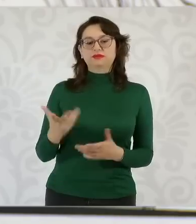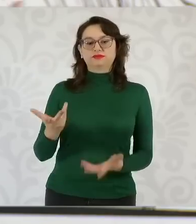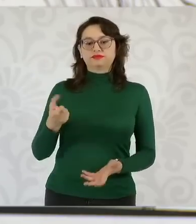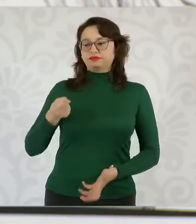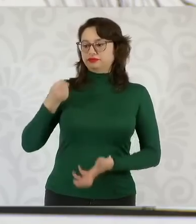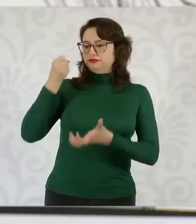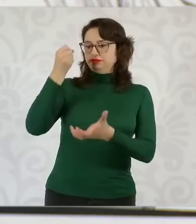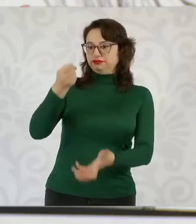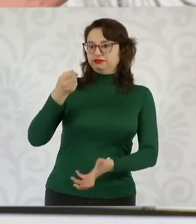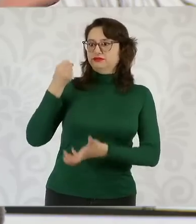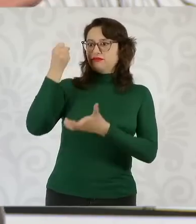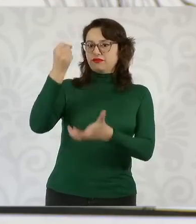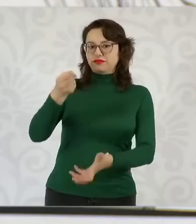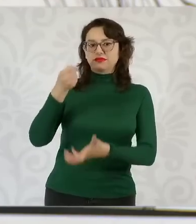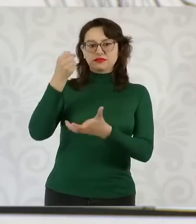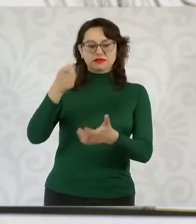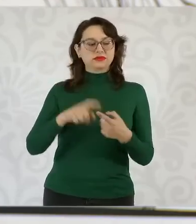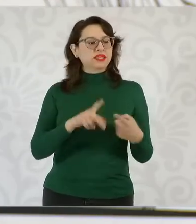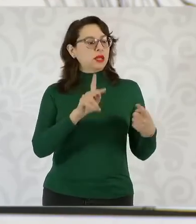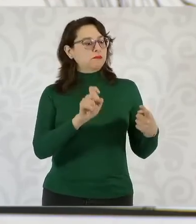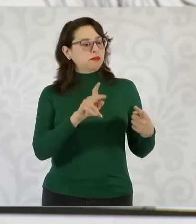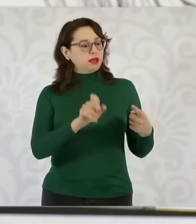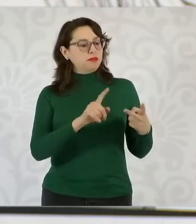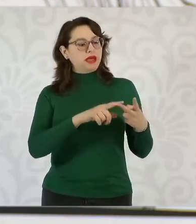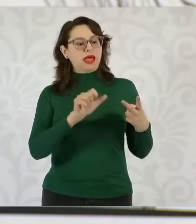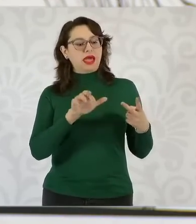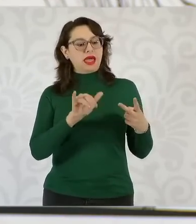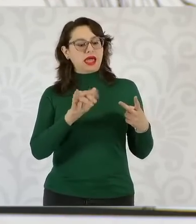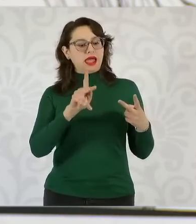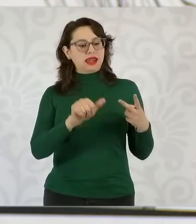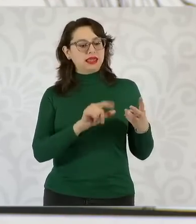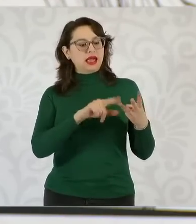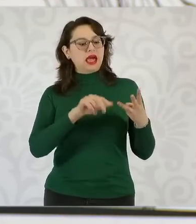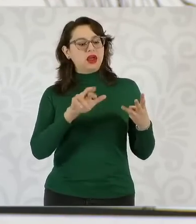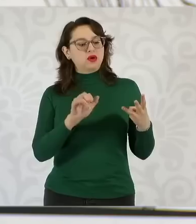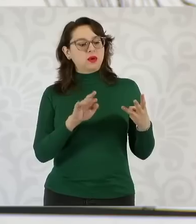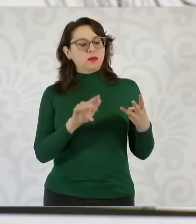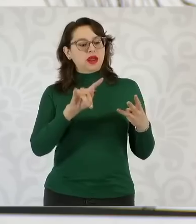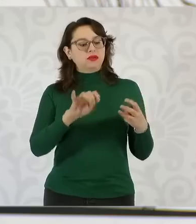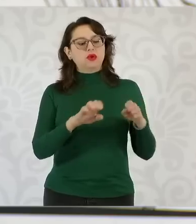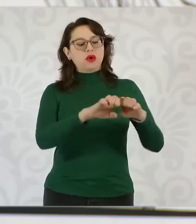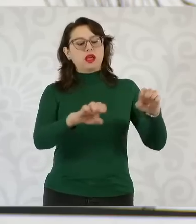agradecer a Pepe a Erika y a Roberto y a todo el equipo de Home Depot que nos ayudó hizo posible